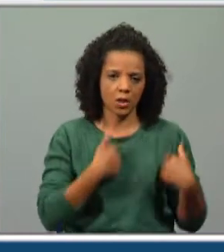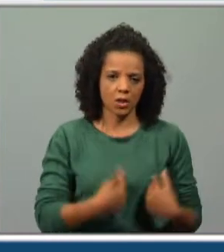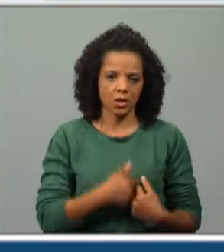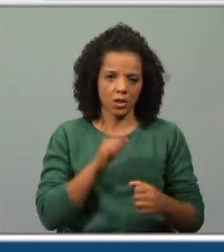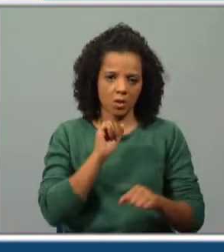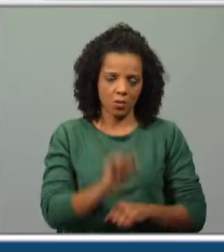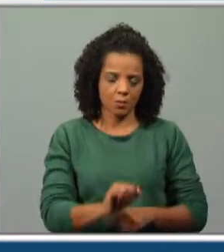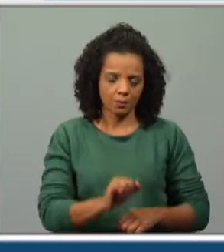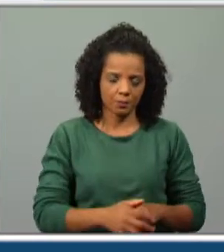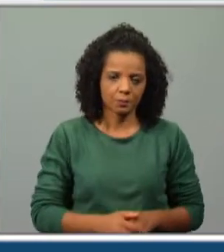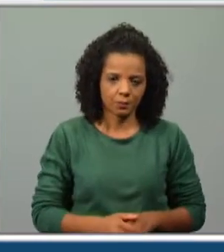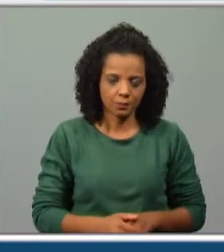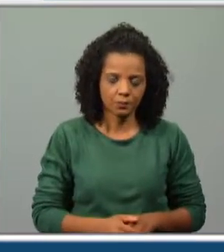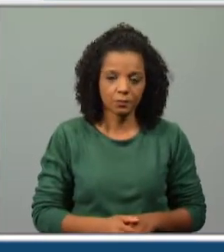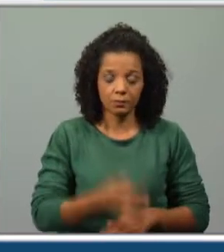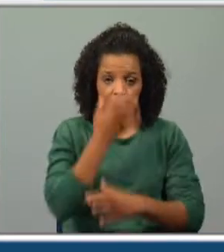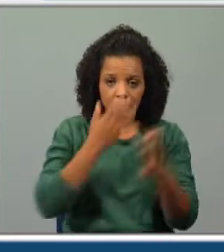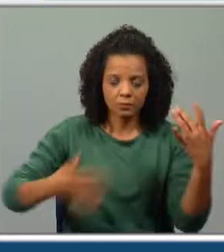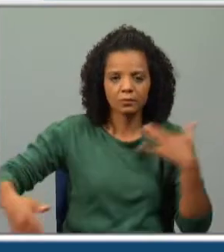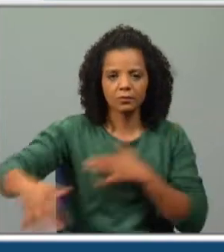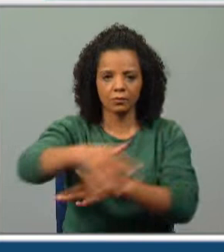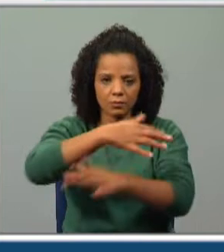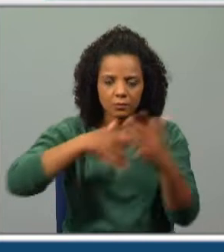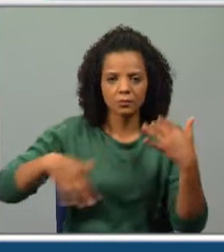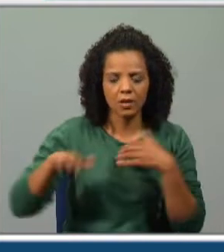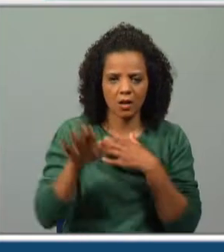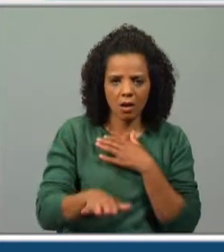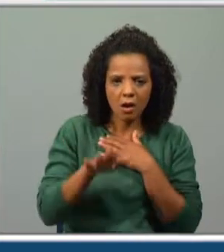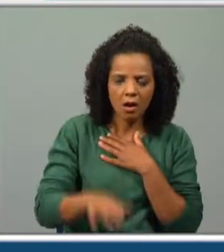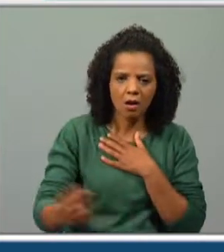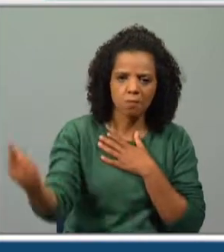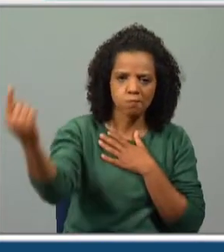e de entra aquela multidão que se apertava na galeria veio uma nova 然後從那裡進入那群畫廊裡有一個新的